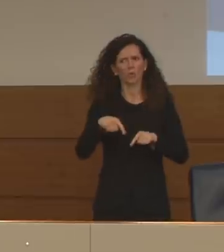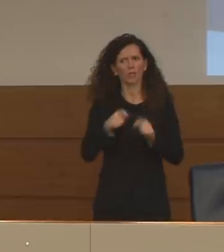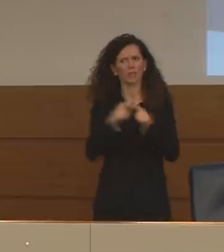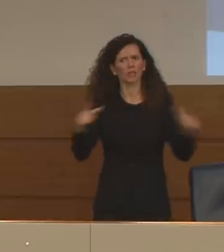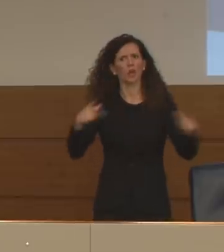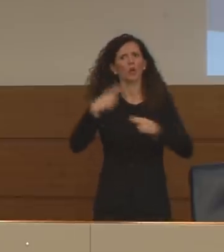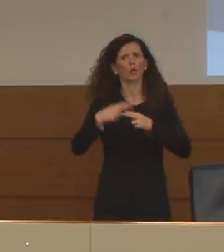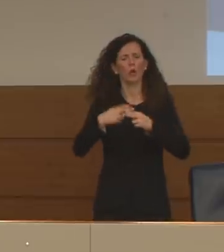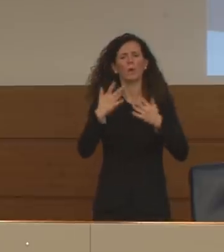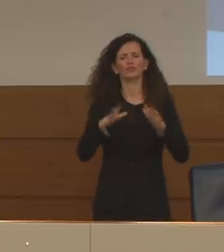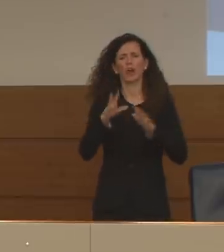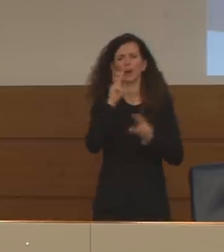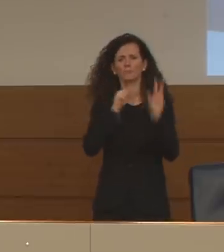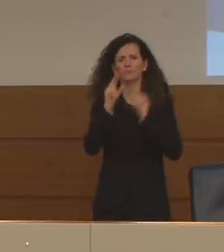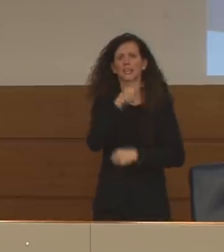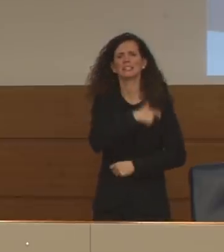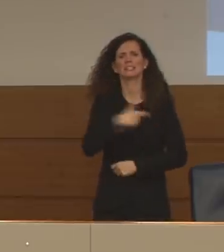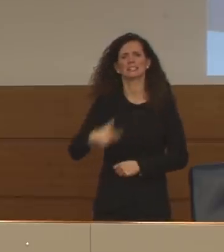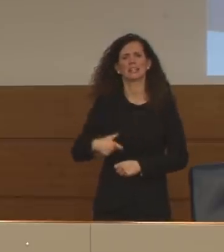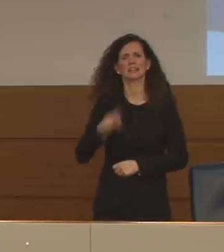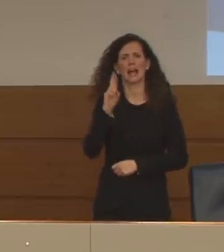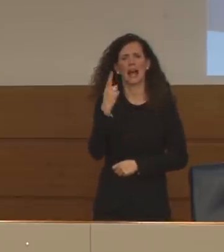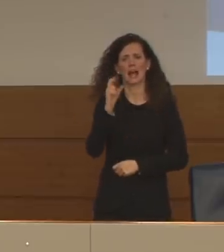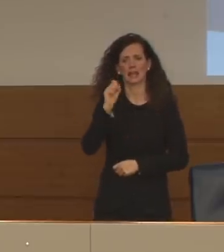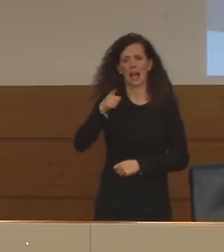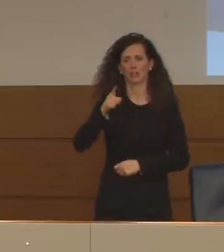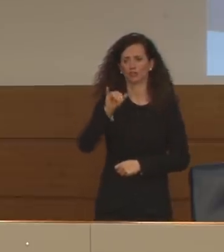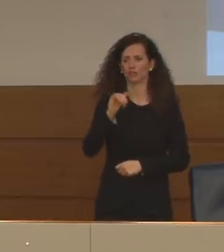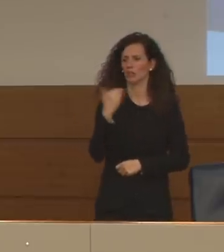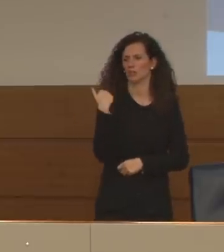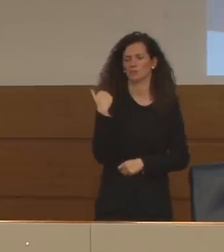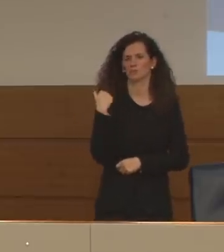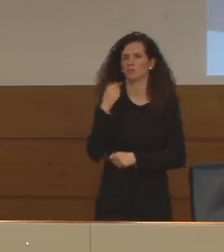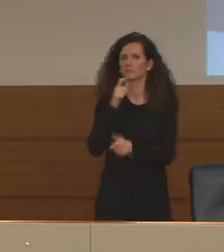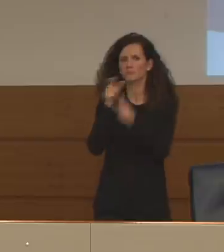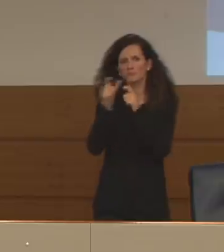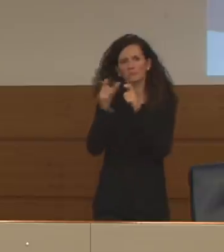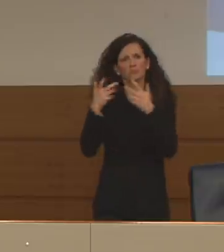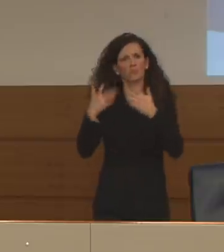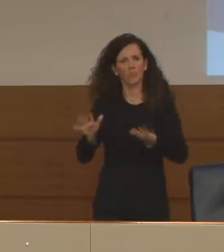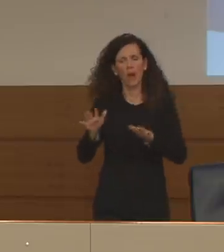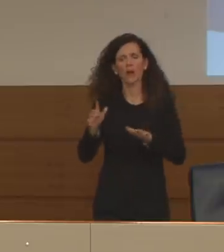sindaca Raggi già un paio di giorni fa, che mi evidenziava anche questo tema